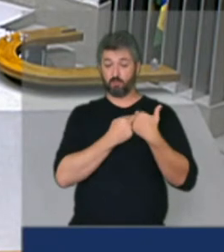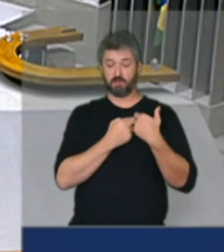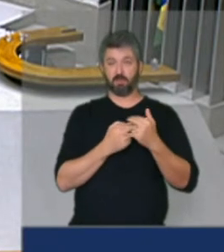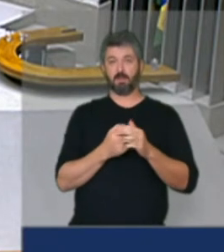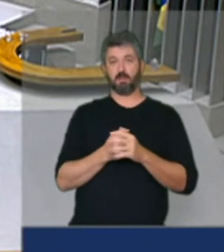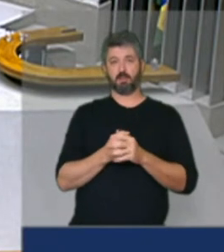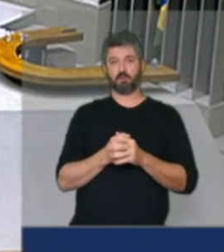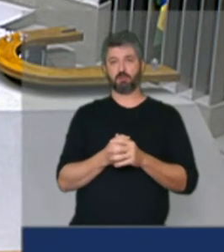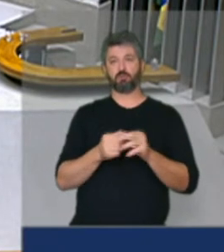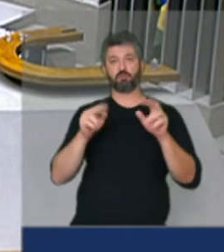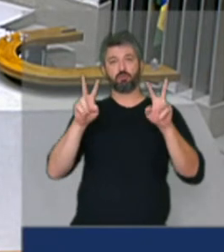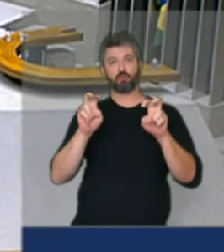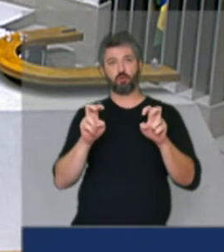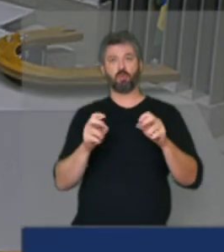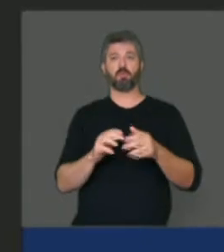DOS DEPUTADOS PARA A GENTE DECIDIR, PRESIDENTE, A